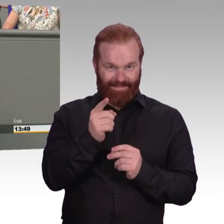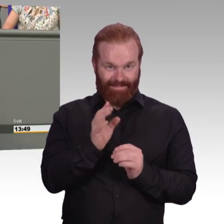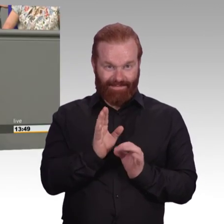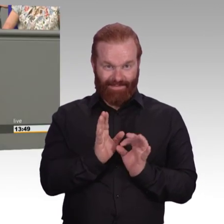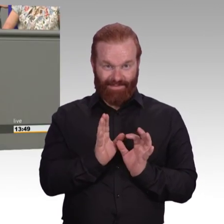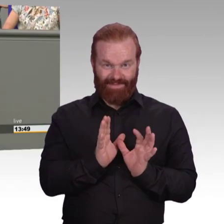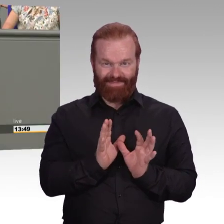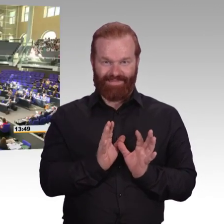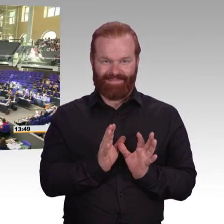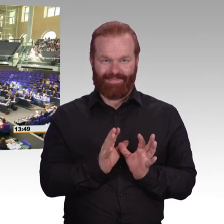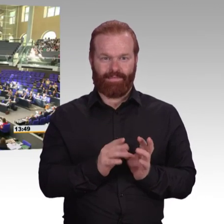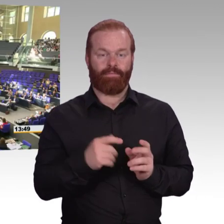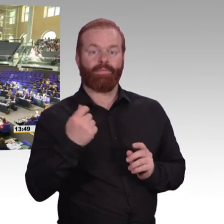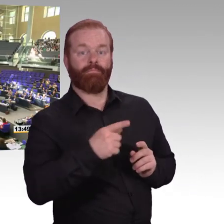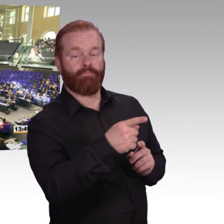genauso wenig wie Sie. Danke schön.